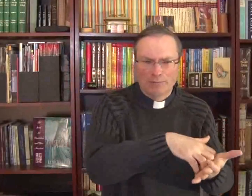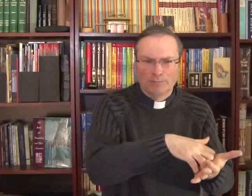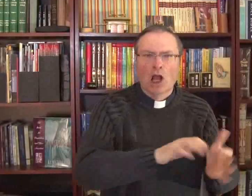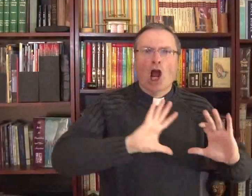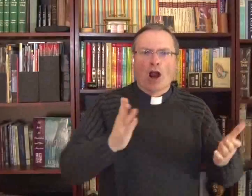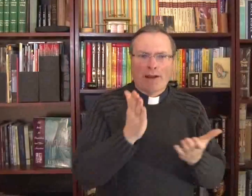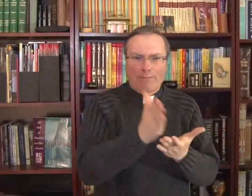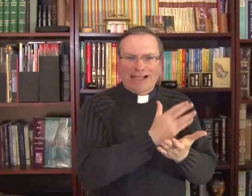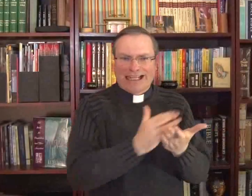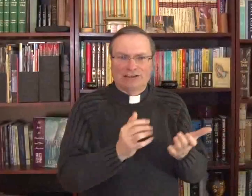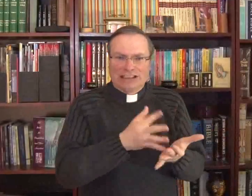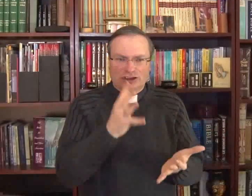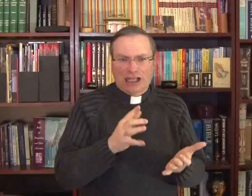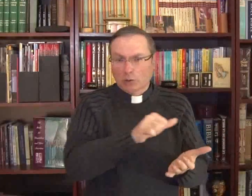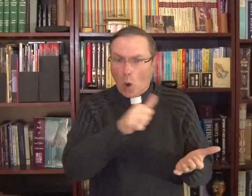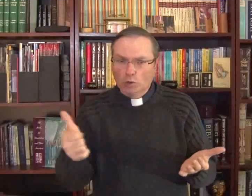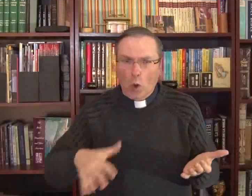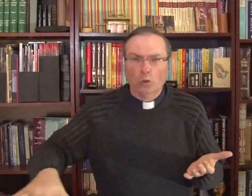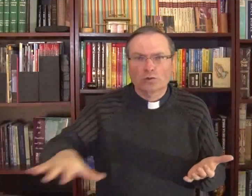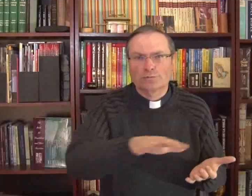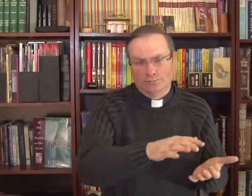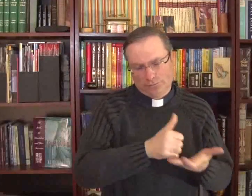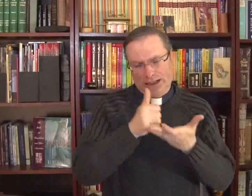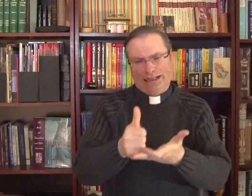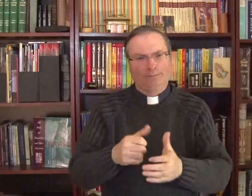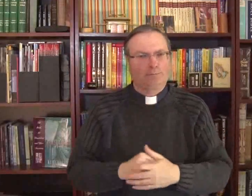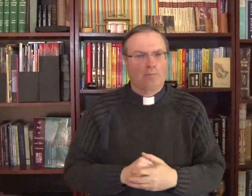comment partager les richesses aux autres.